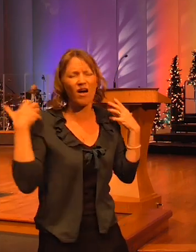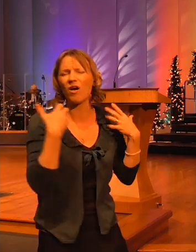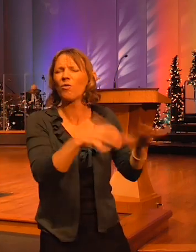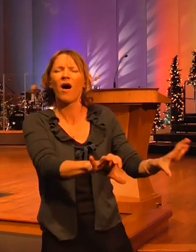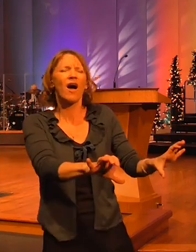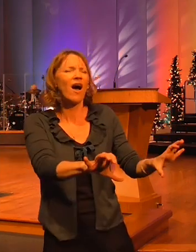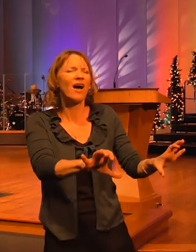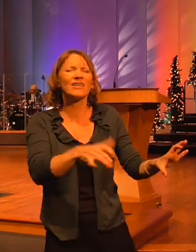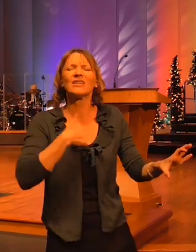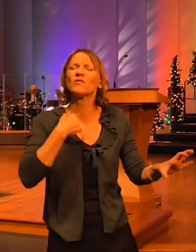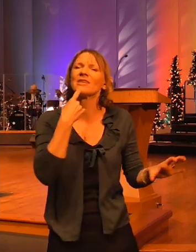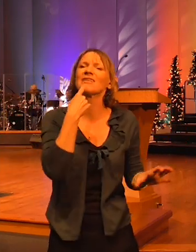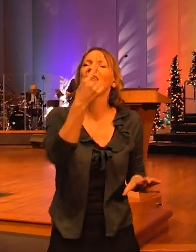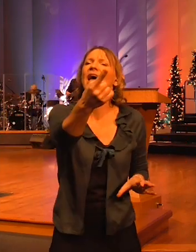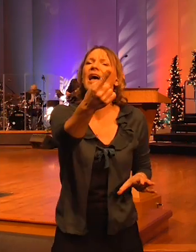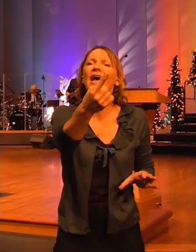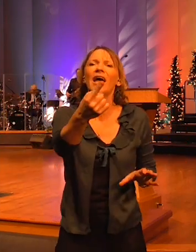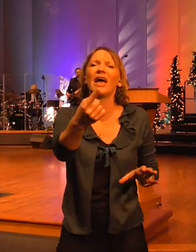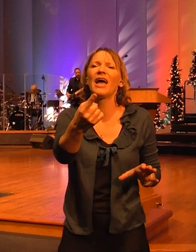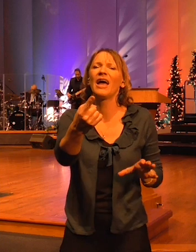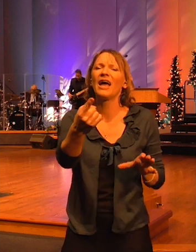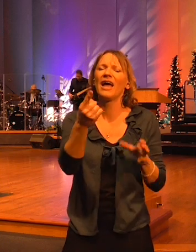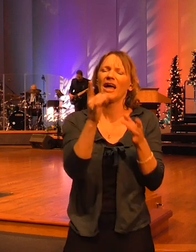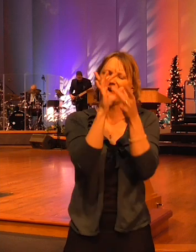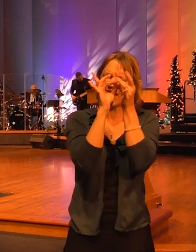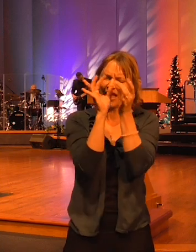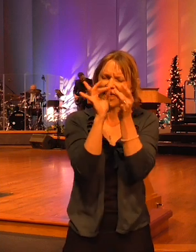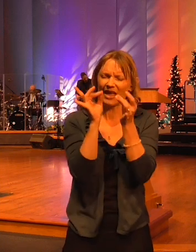decir y el